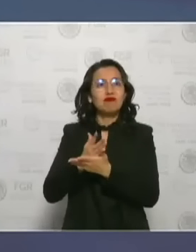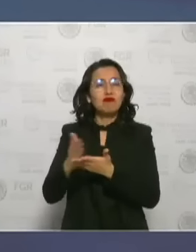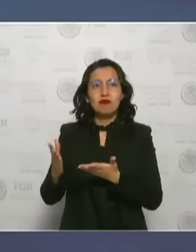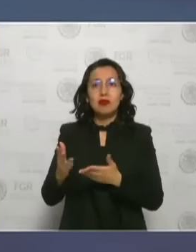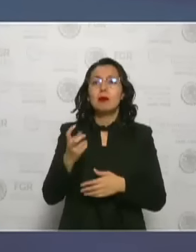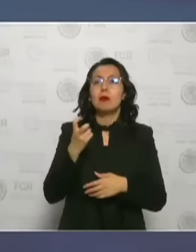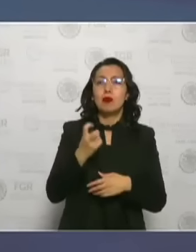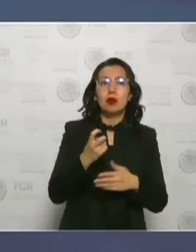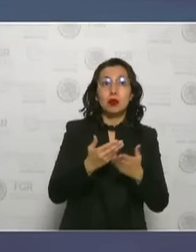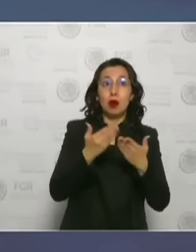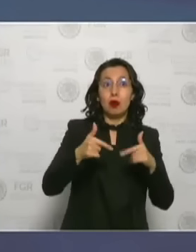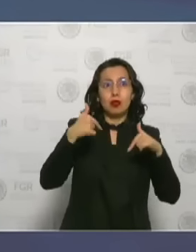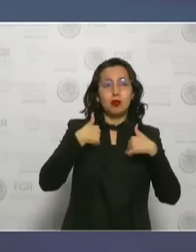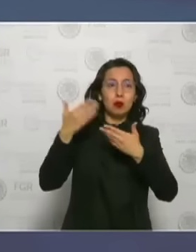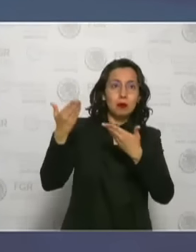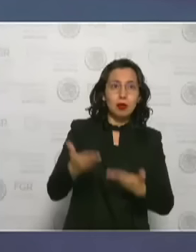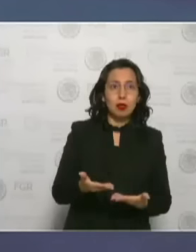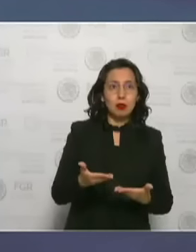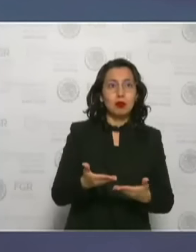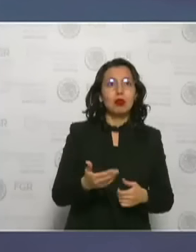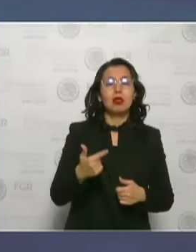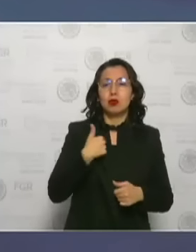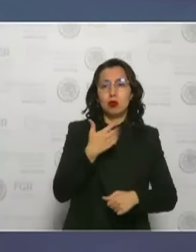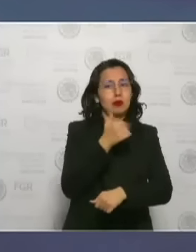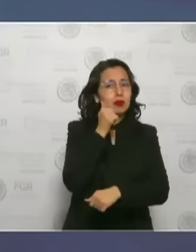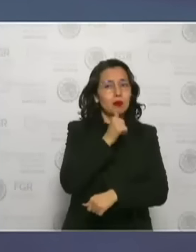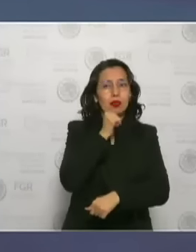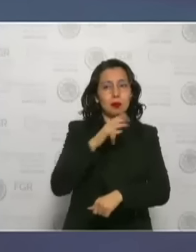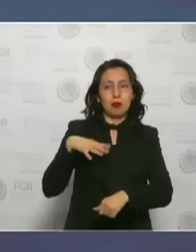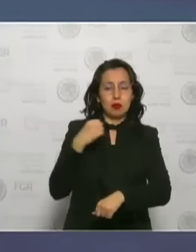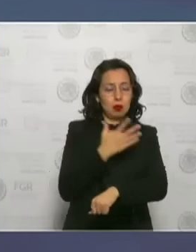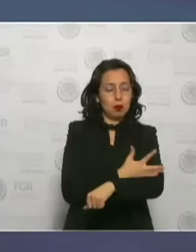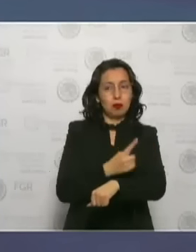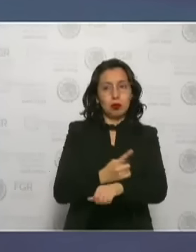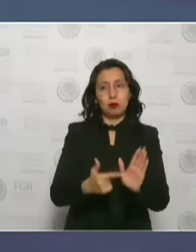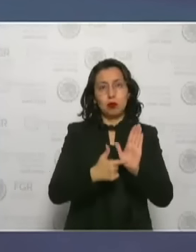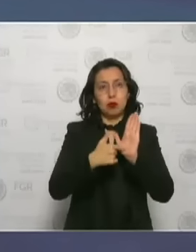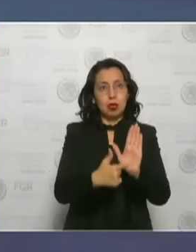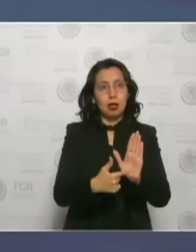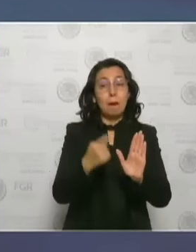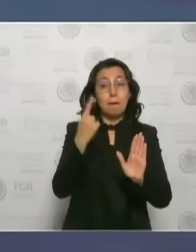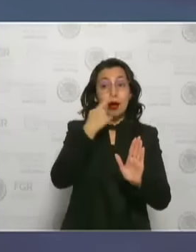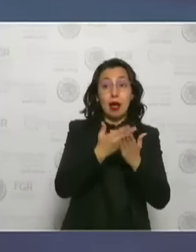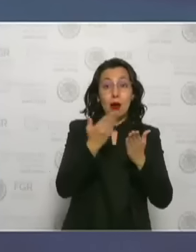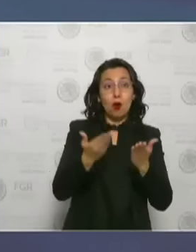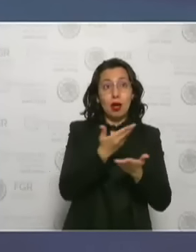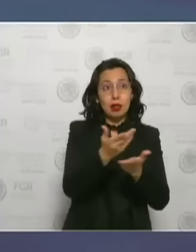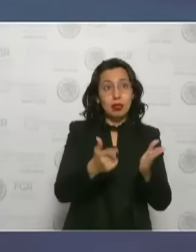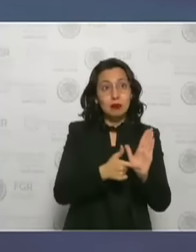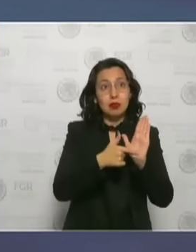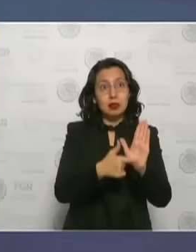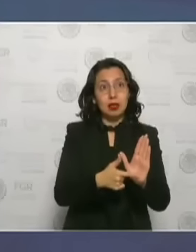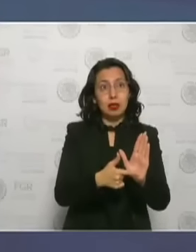comparezco hoy en ejercicio de transparencia para presentar ante ustedes y la nación la reingeniería